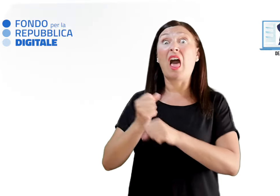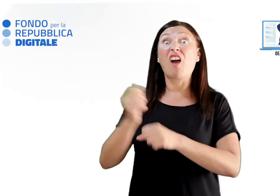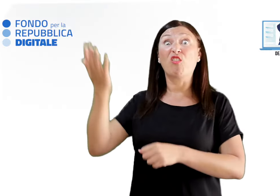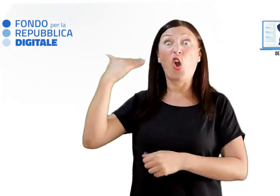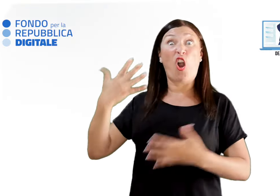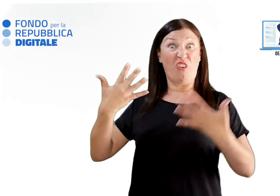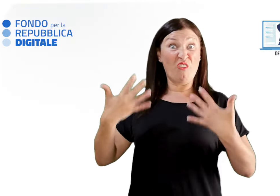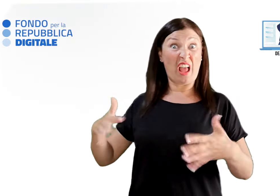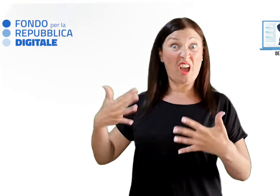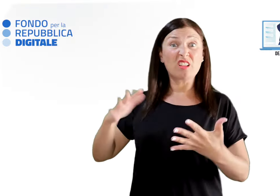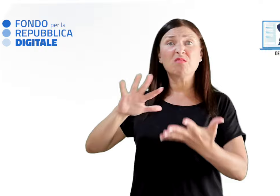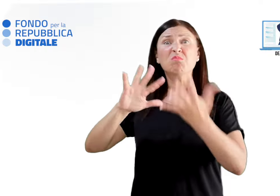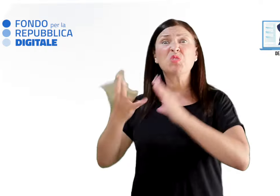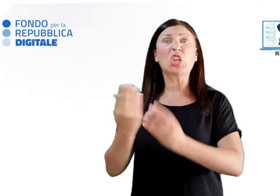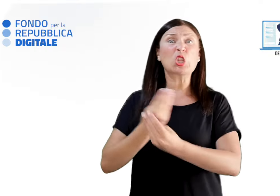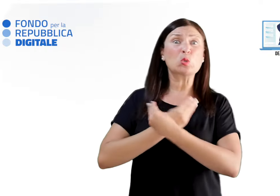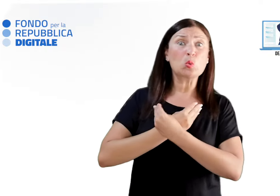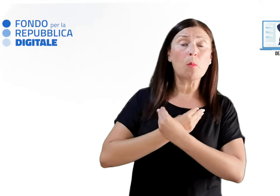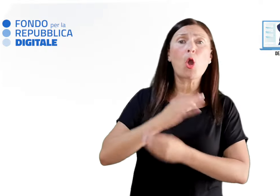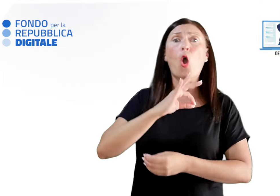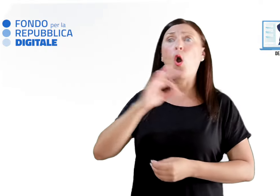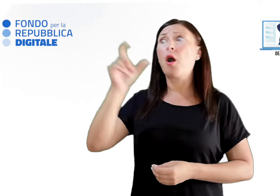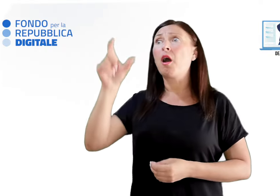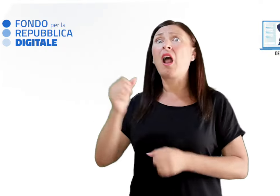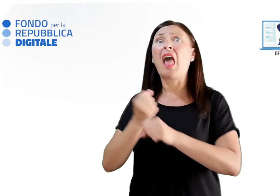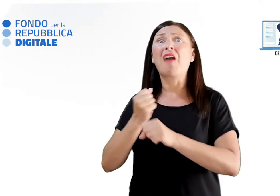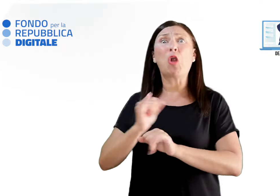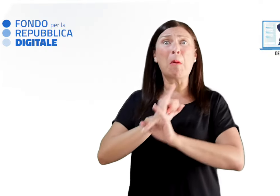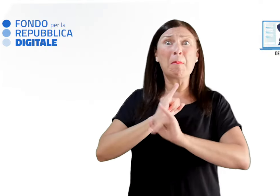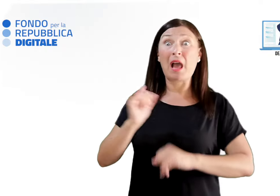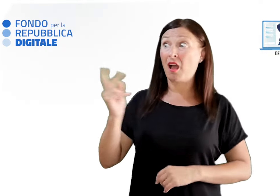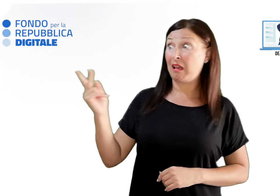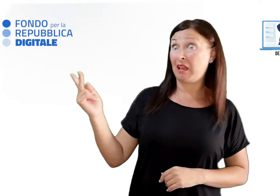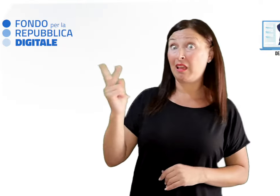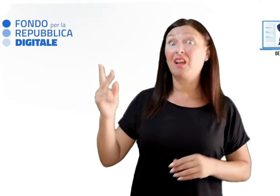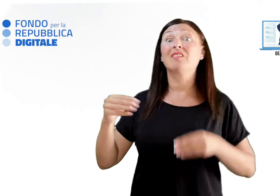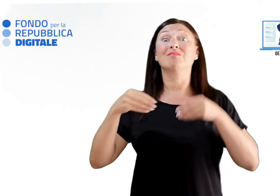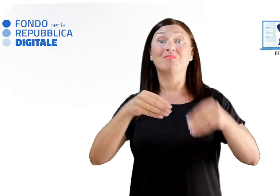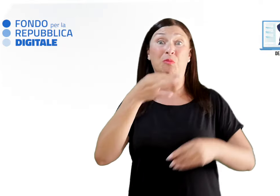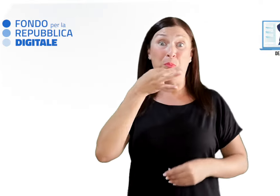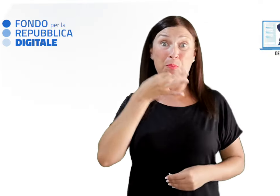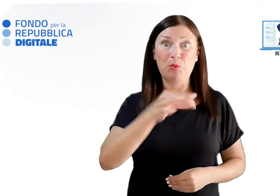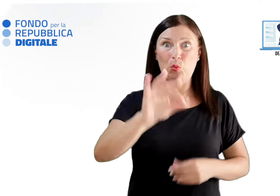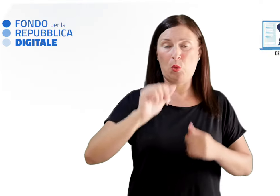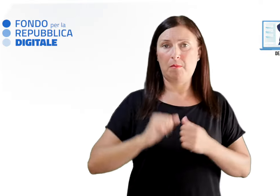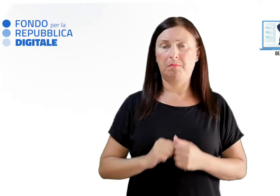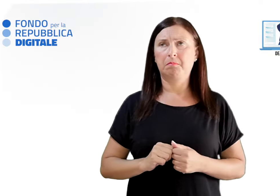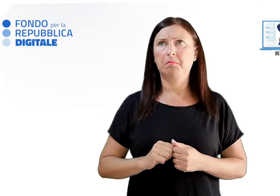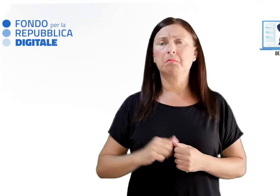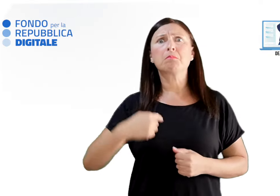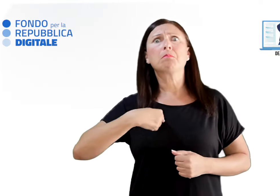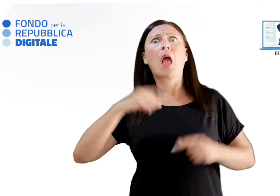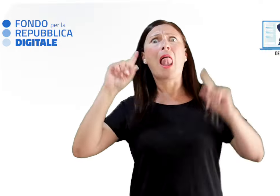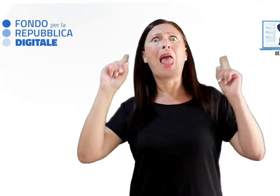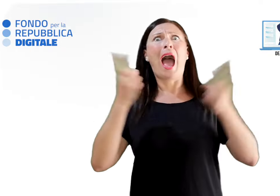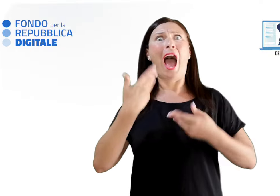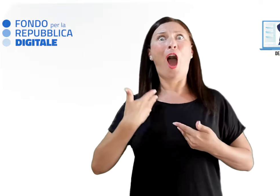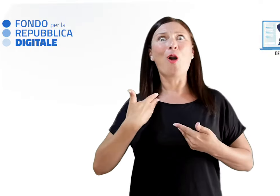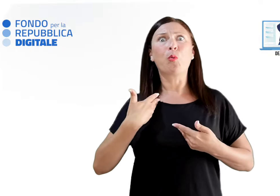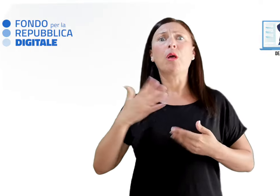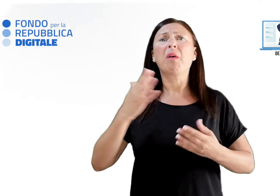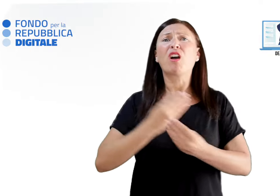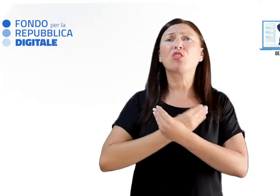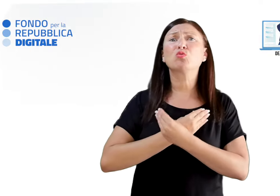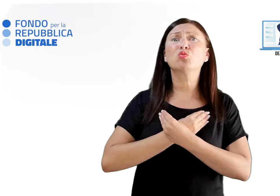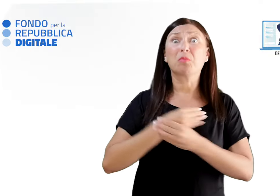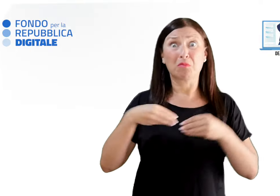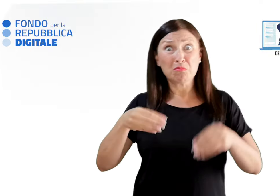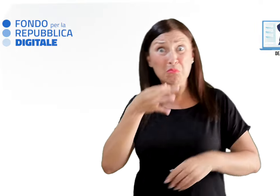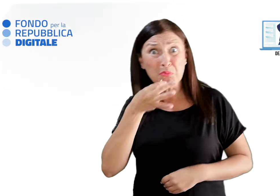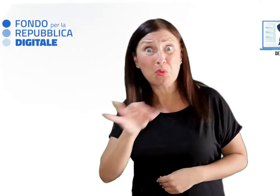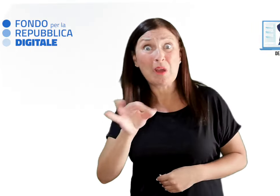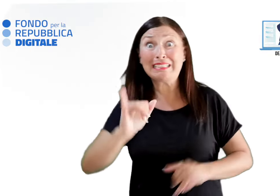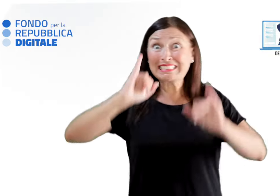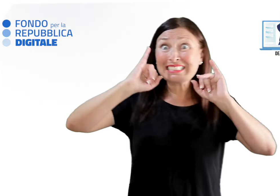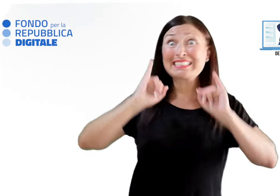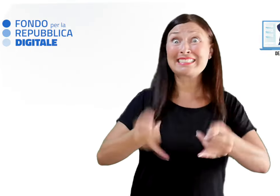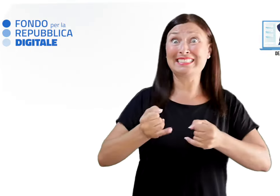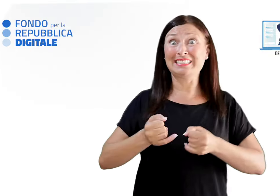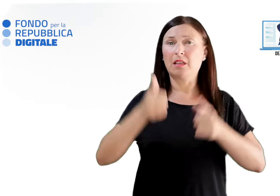chi lavorava e poi è diventato dissoccupato, chi non ha mai lavorato, può partecipare al bando